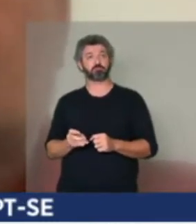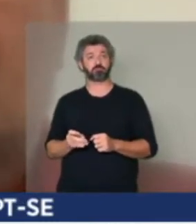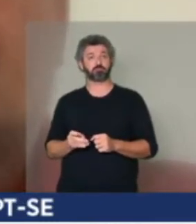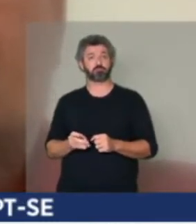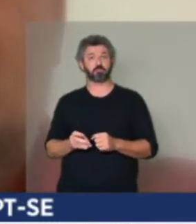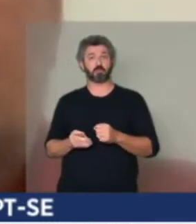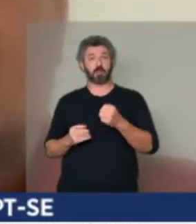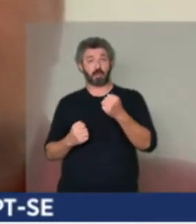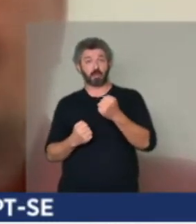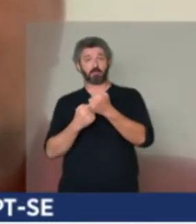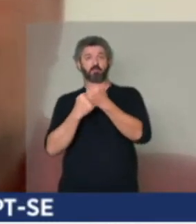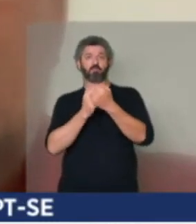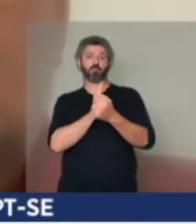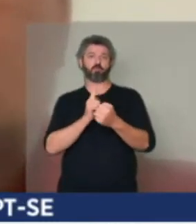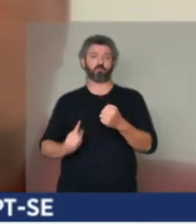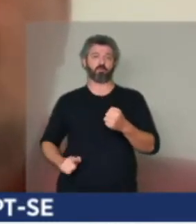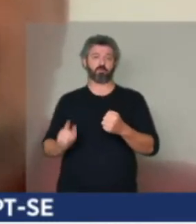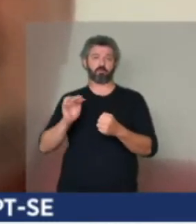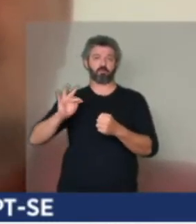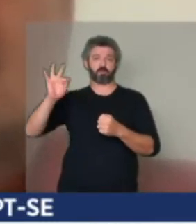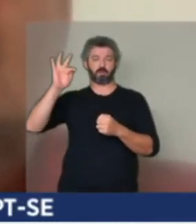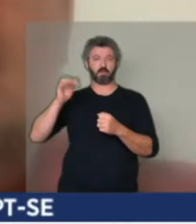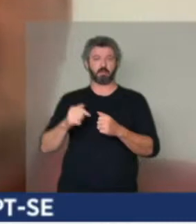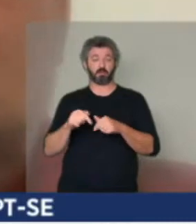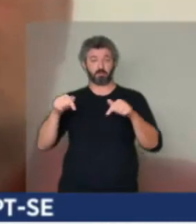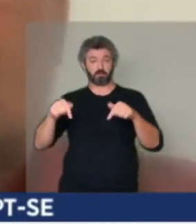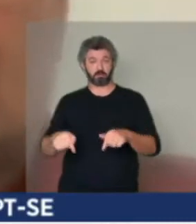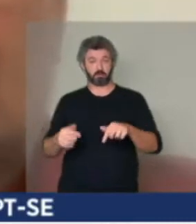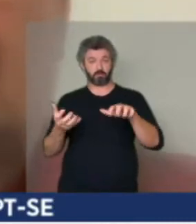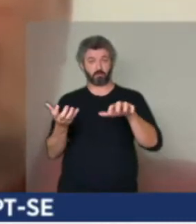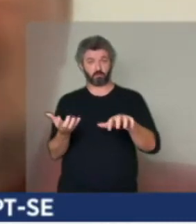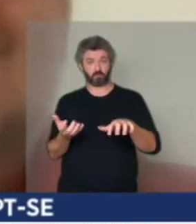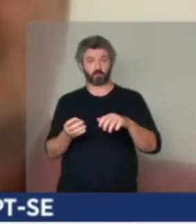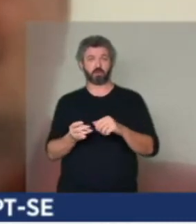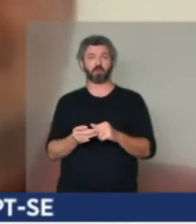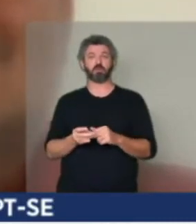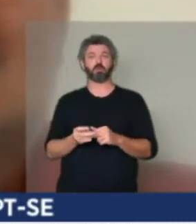TER APOIO E O CONGRESSO NACIONAL POSSA FAZER JUSTIÇA QUE É A DISTRIBUIÇÃO